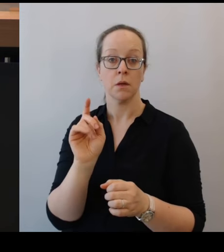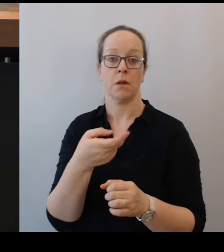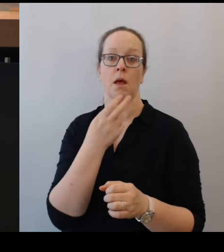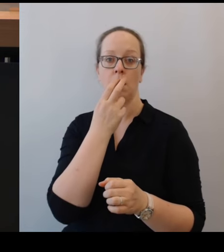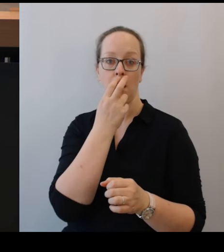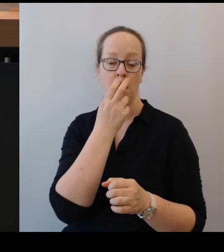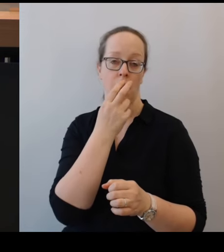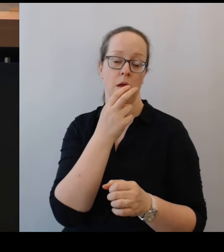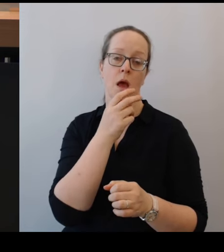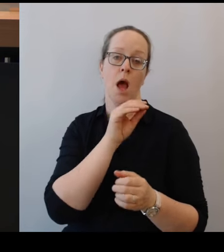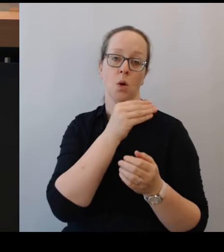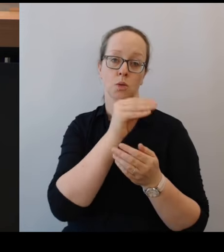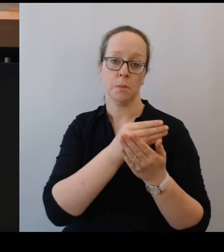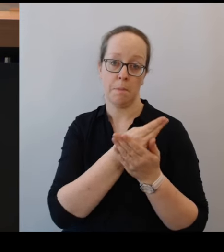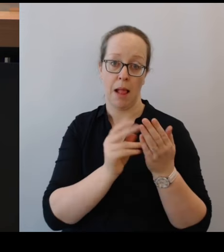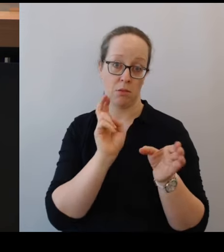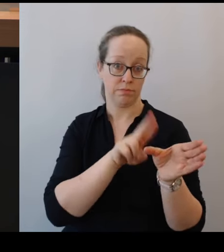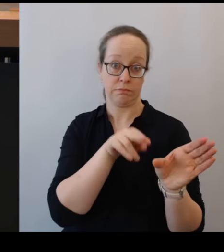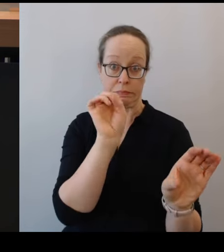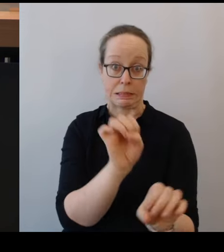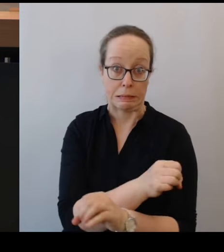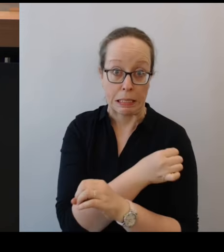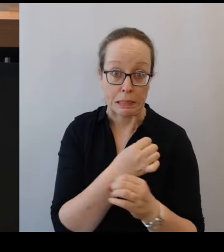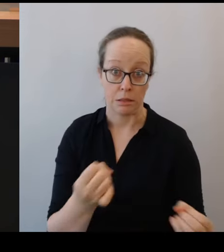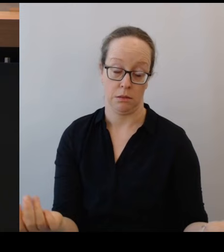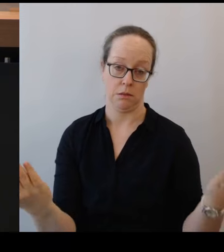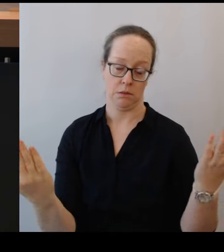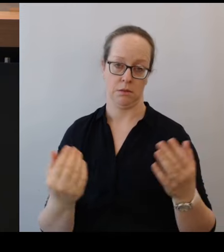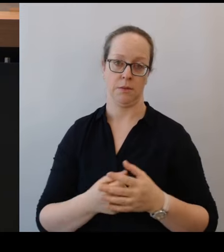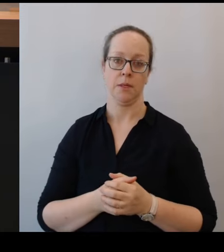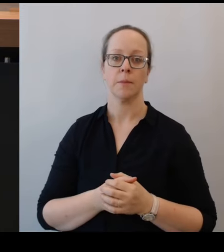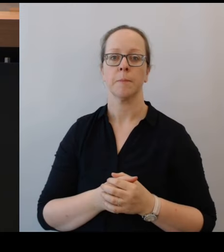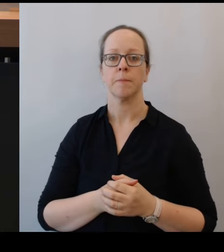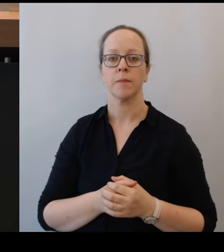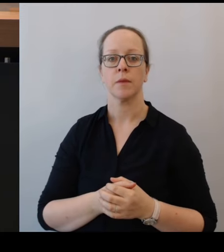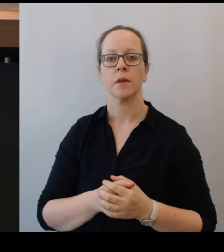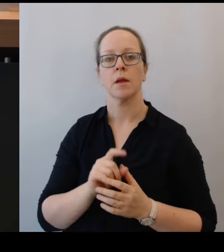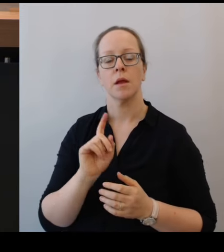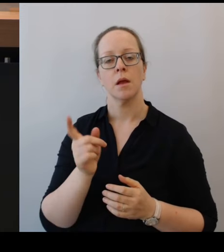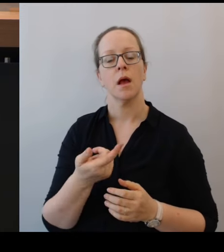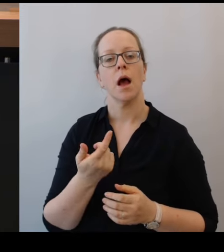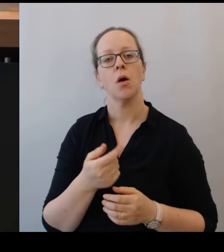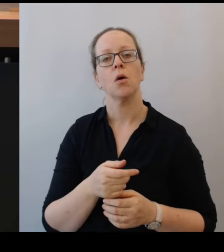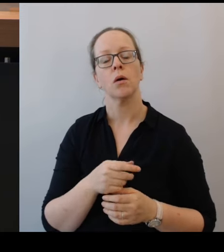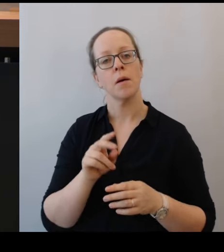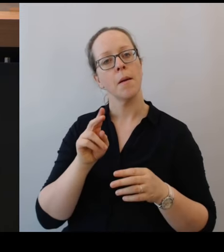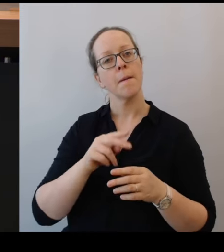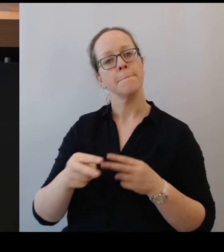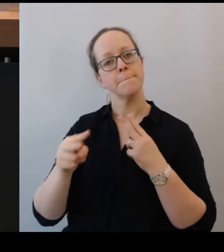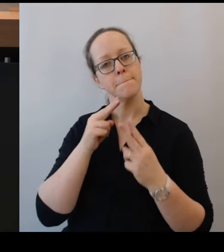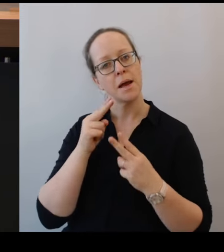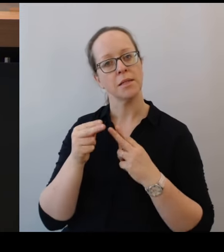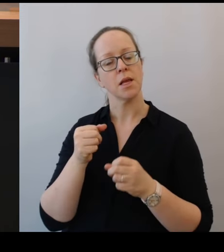Das Azubiwerk soll auch eigene Mensen und Cafeterien betreiben und in enger Zusammenarbeit mit dem Studierendenwerk gegenseitige